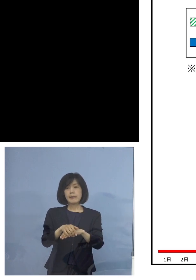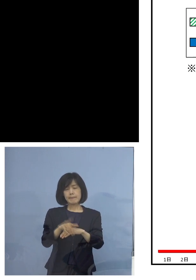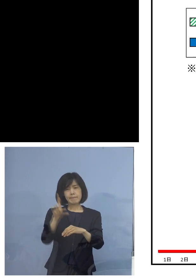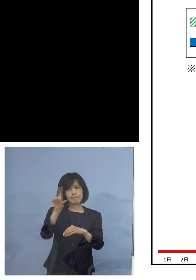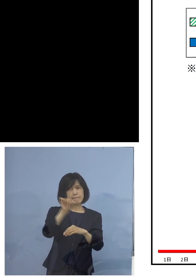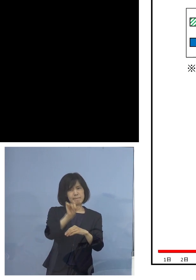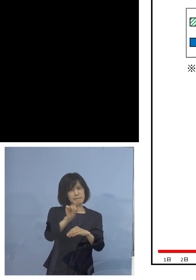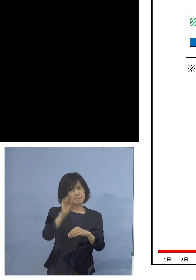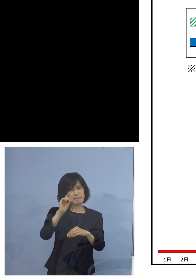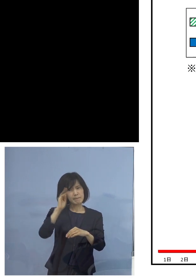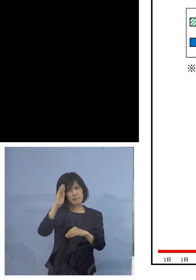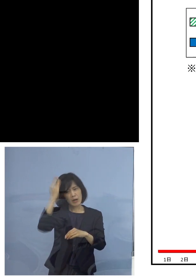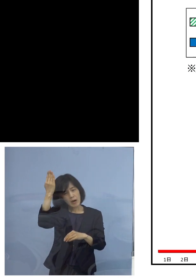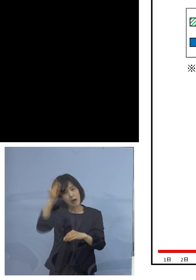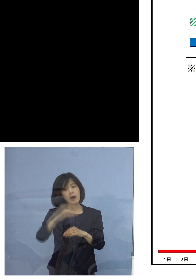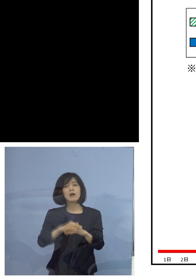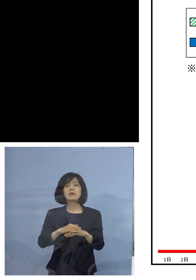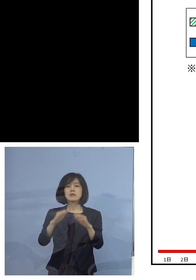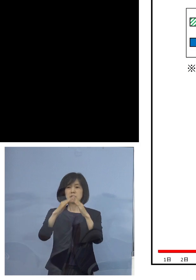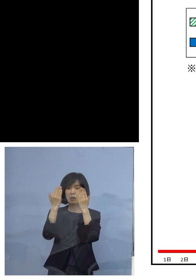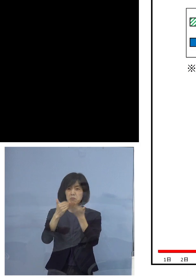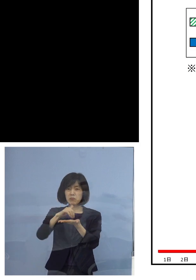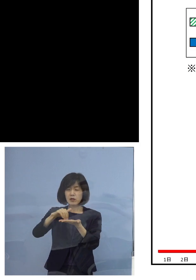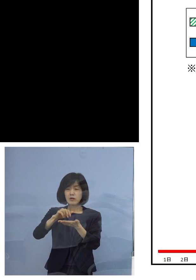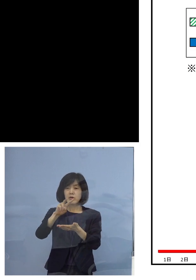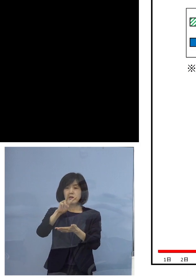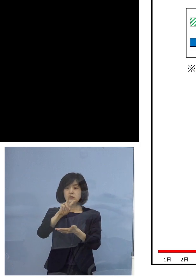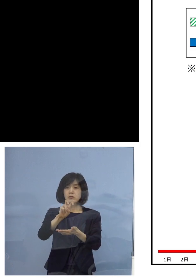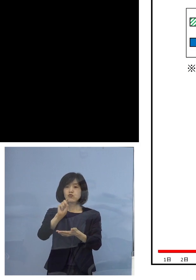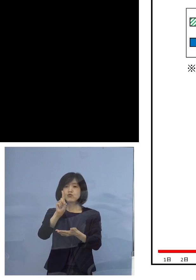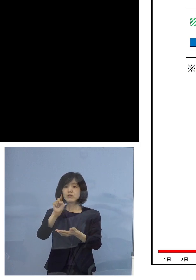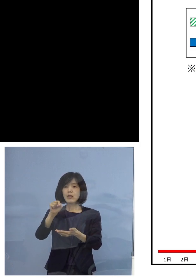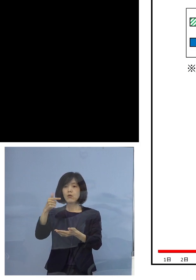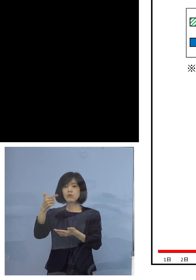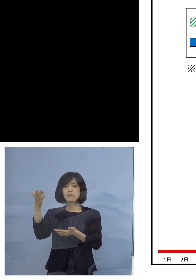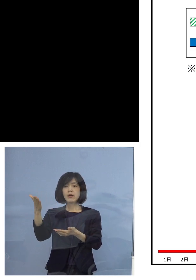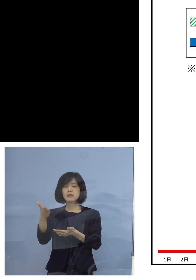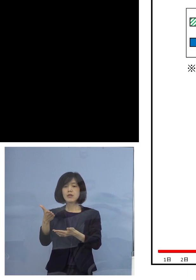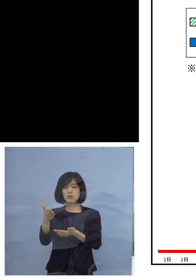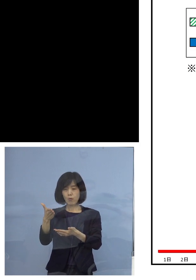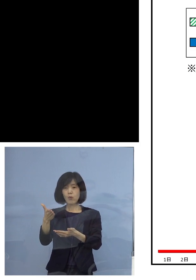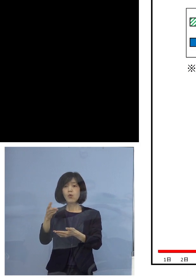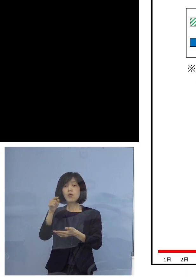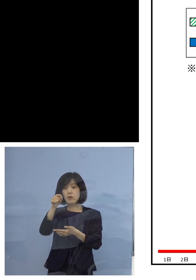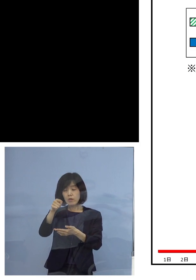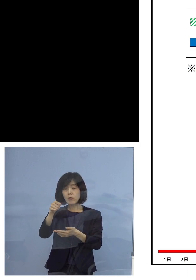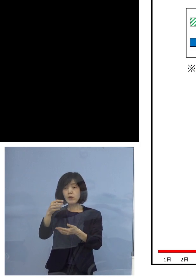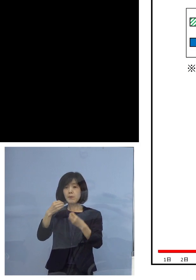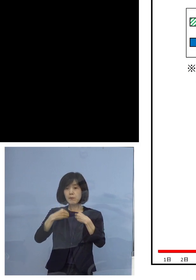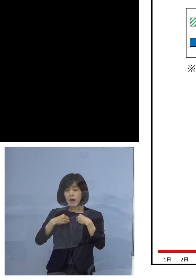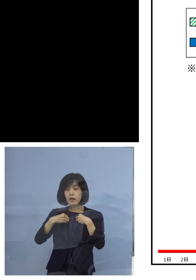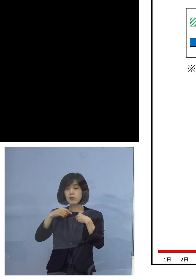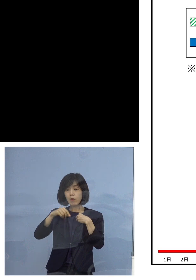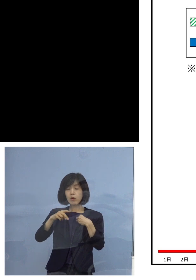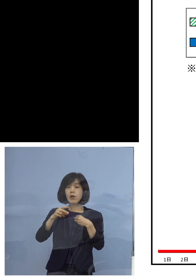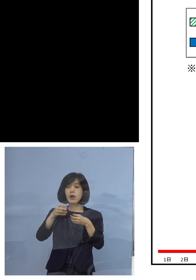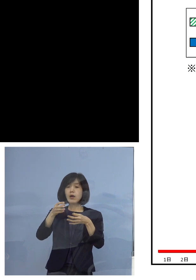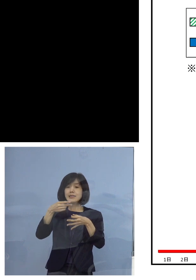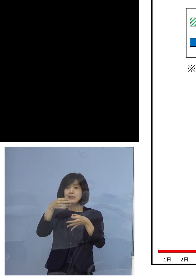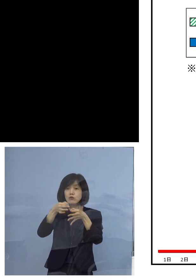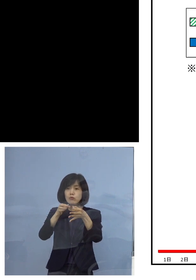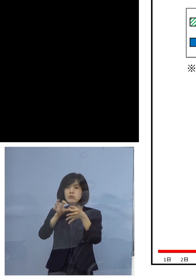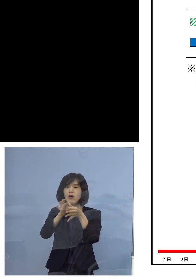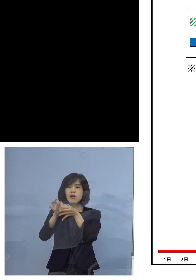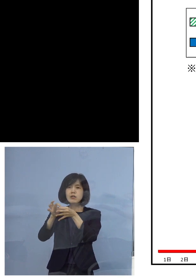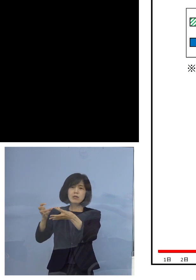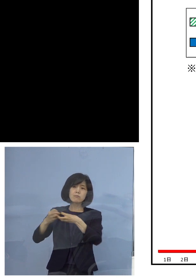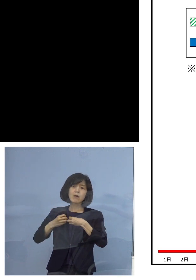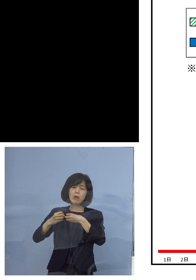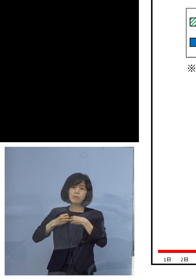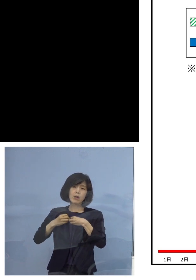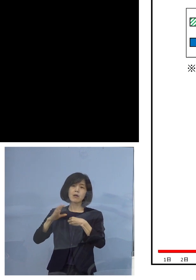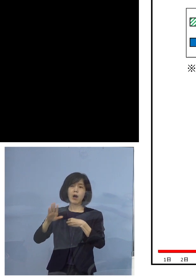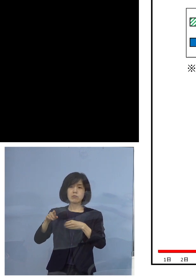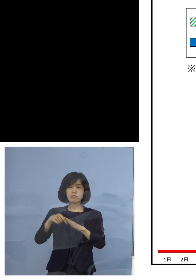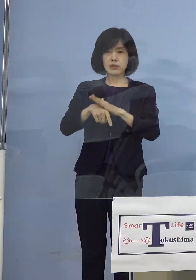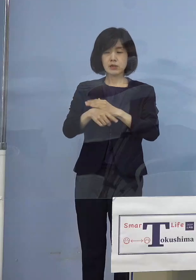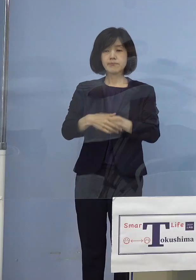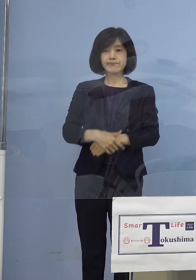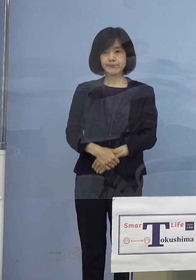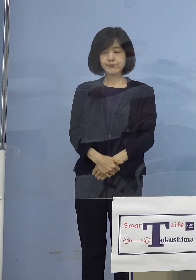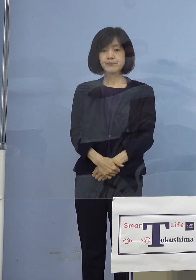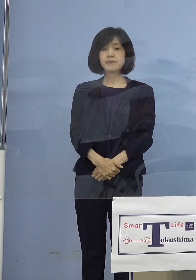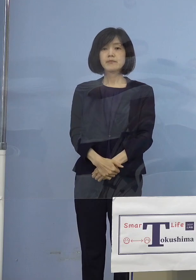そして、累計全体としても21.6パーセントが 飲食の場に関わるものということになりました